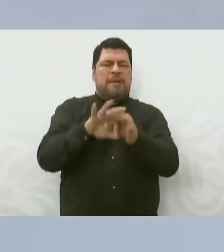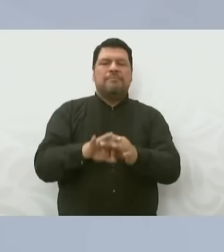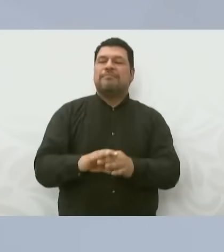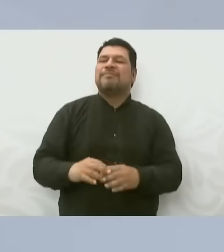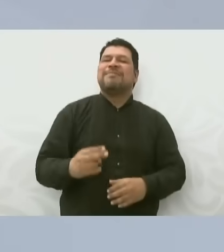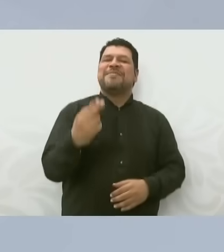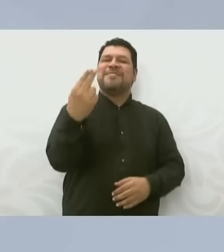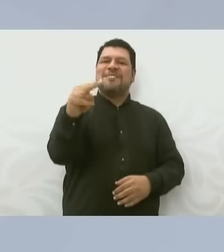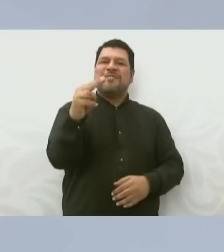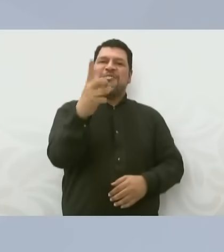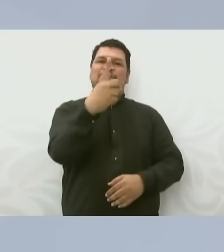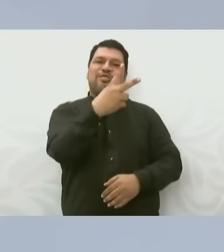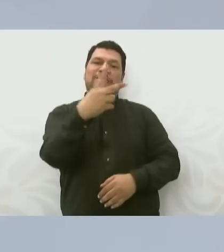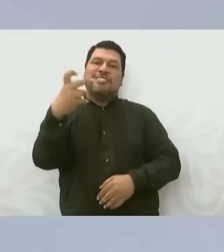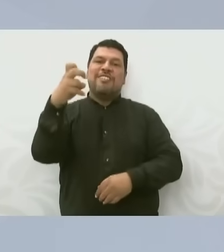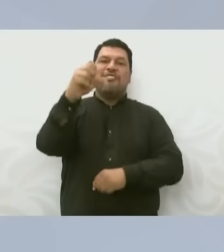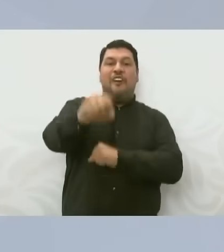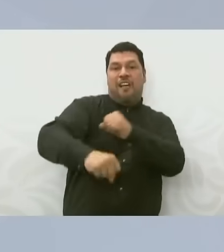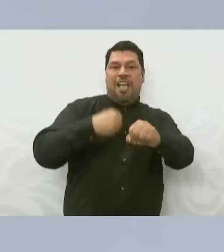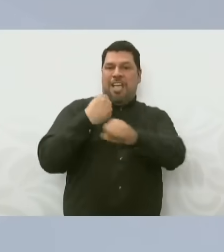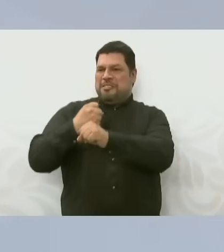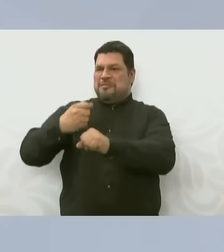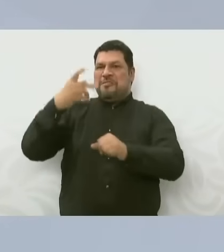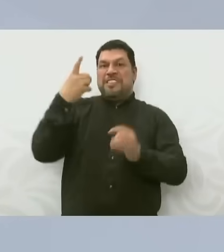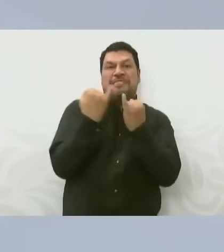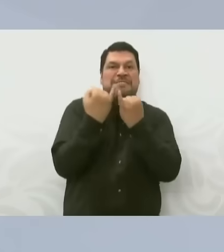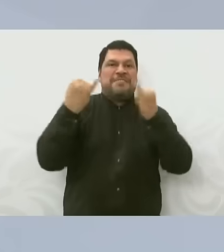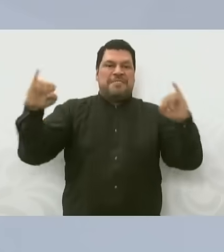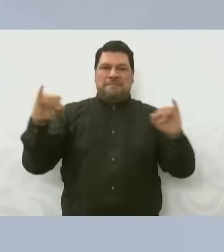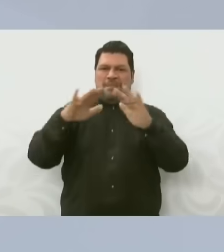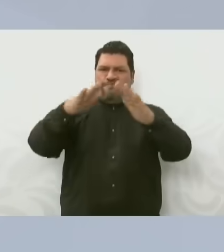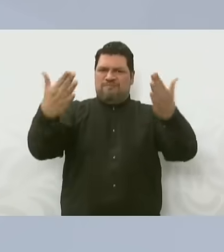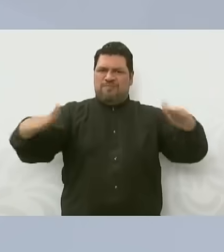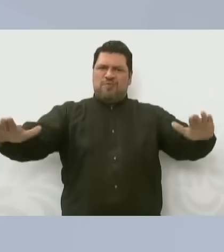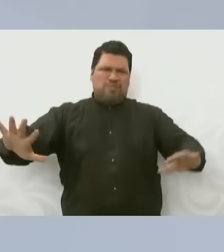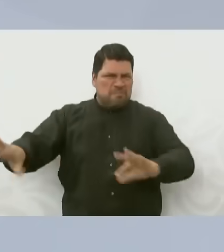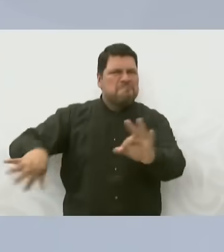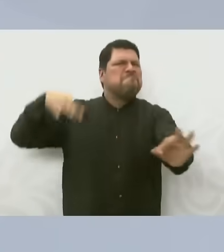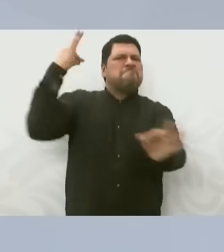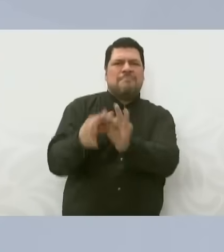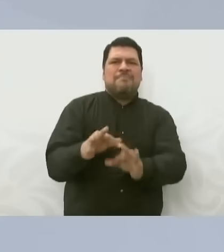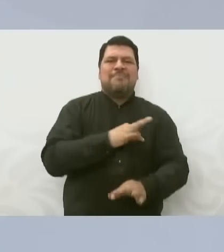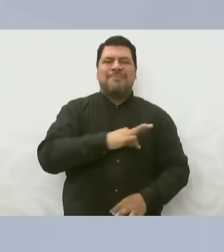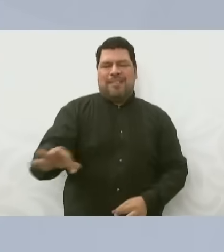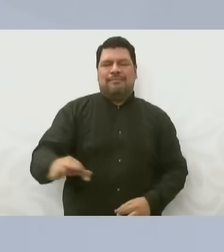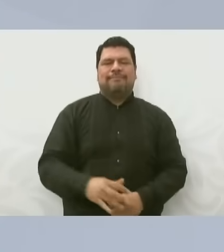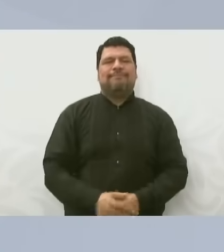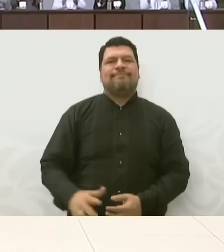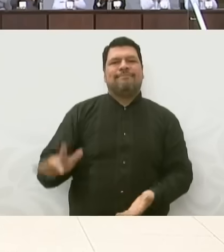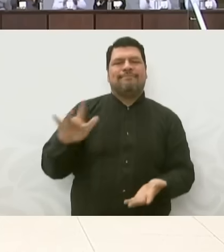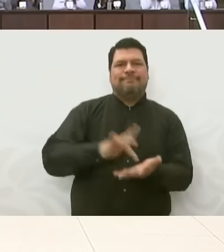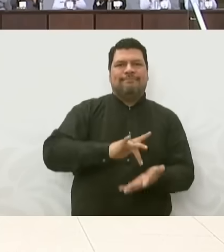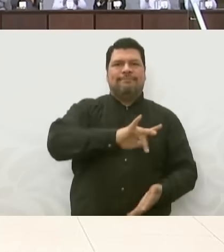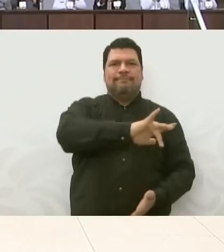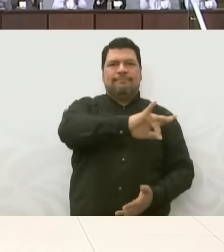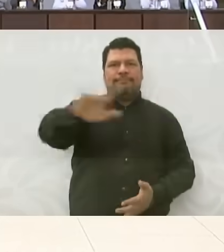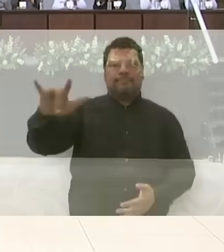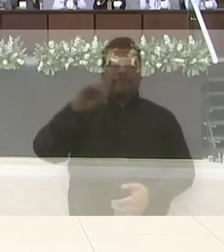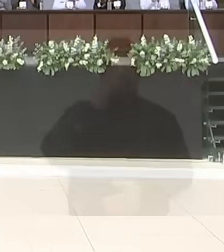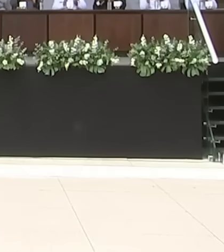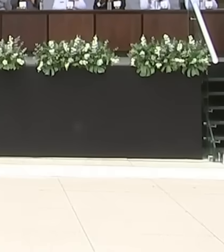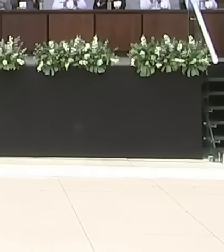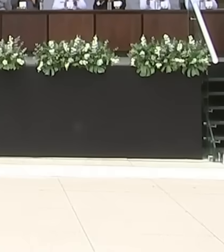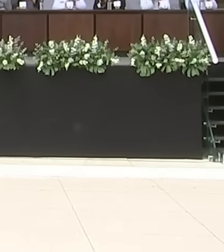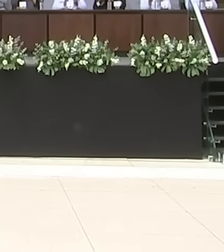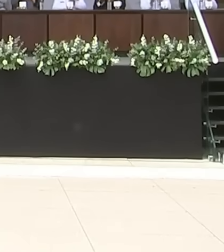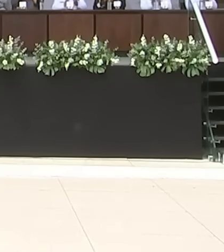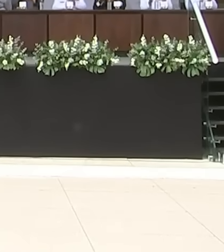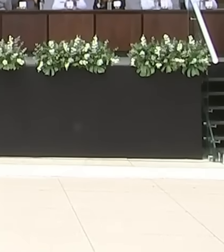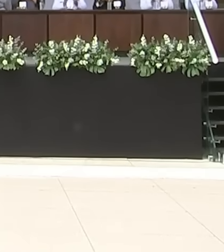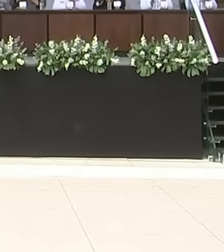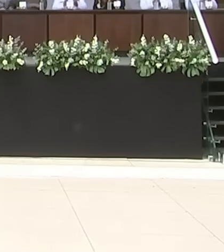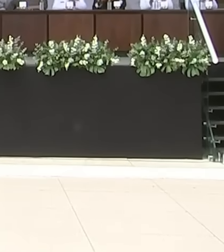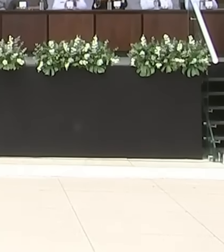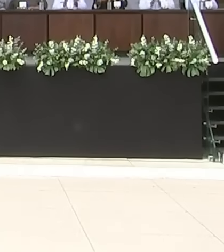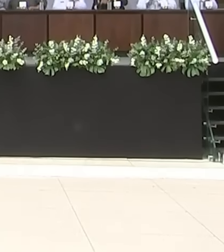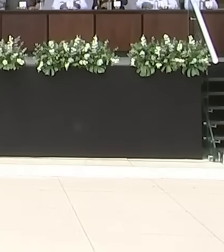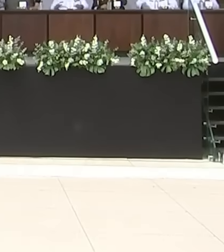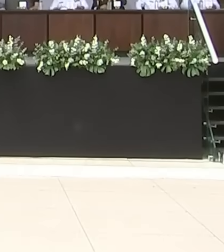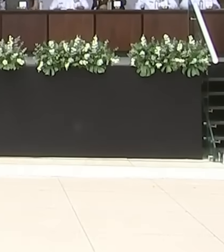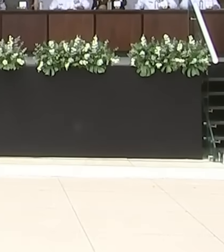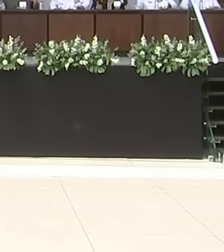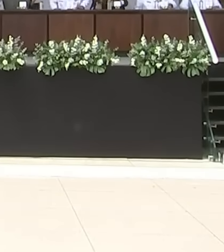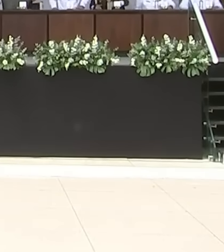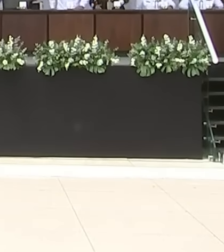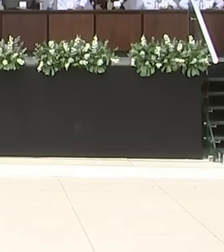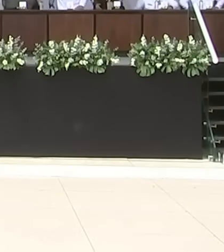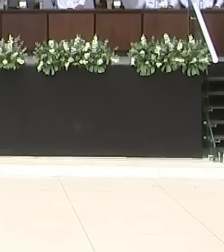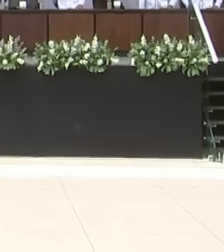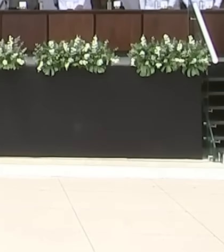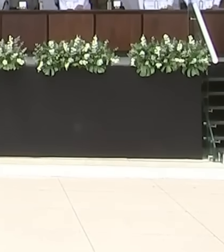celebrar 200 años de la consolidación de la independencia en el mar muchas gracias [Aplausos]